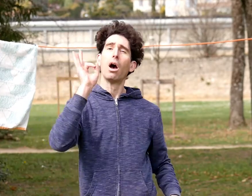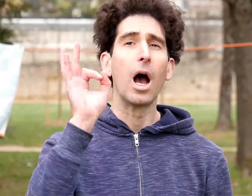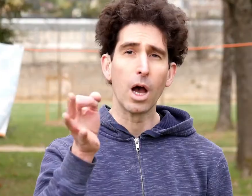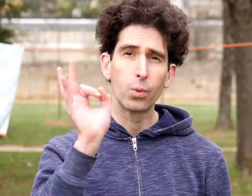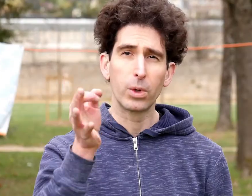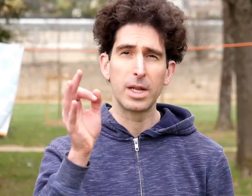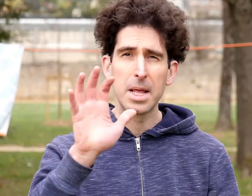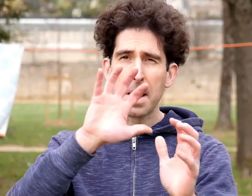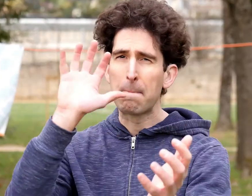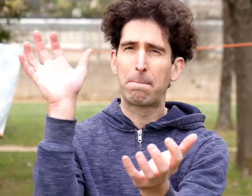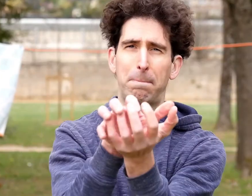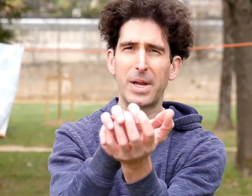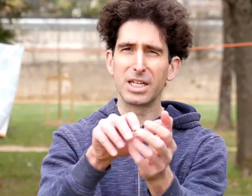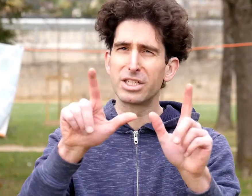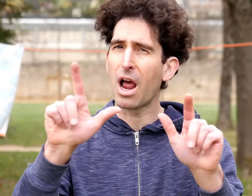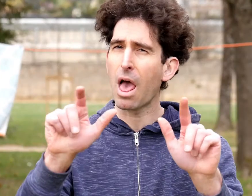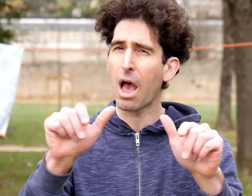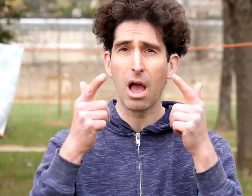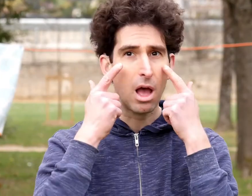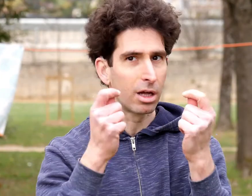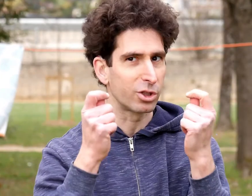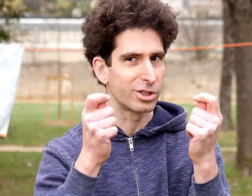Ah oui, il y avait un piège, attention !